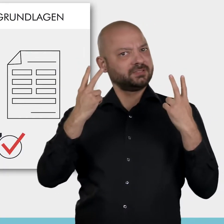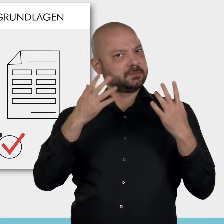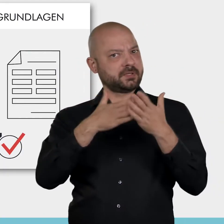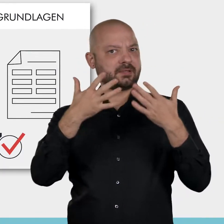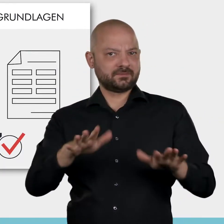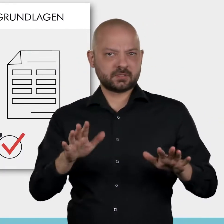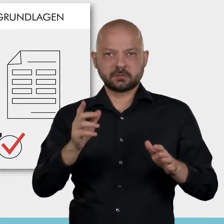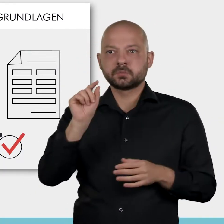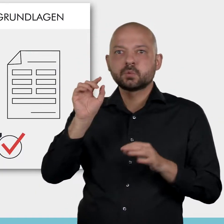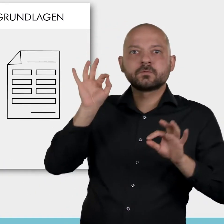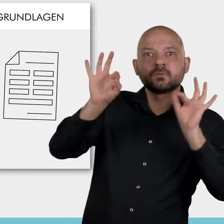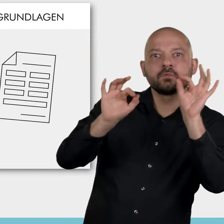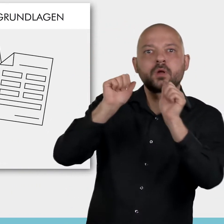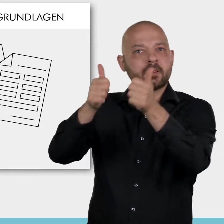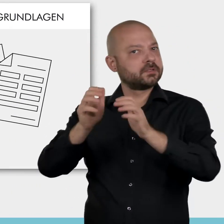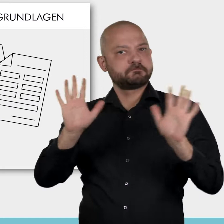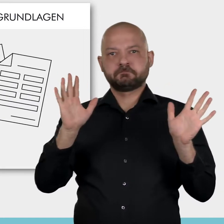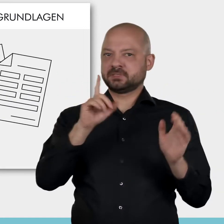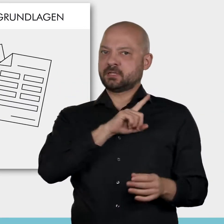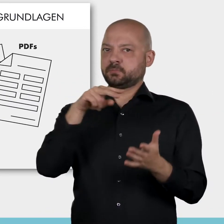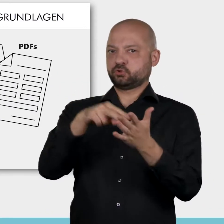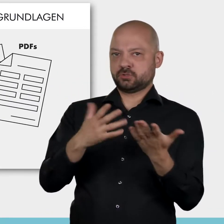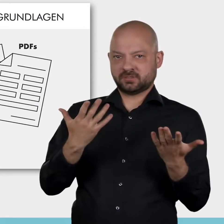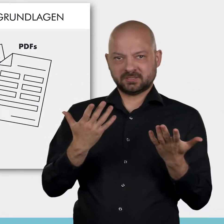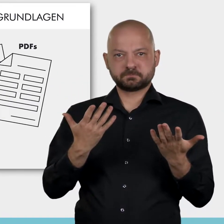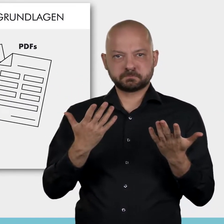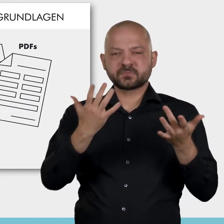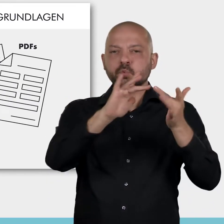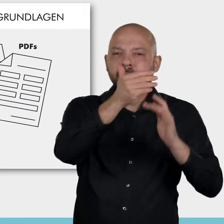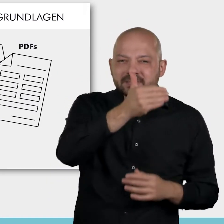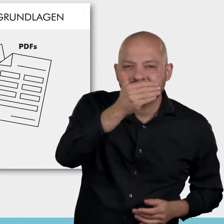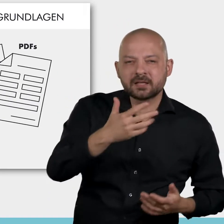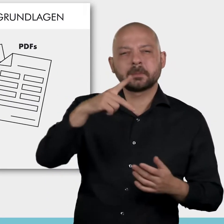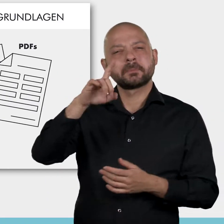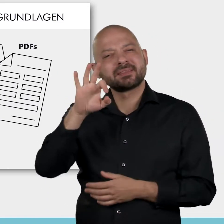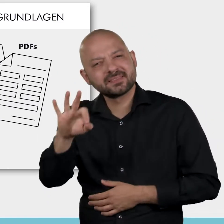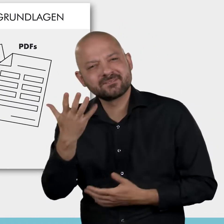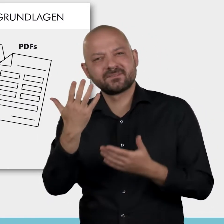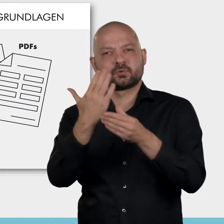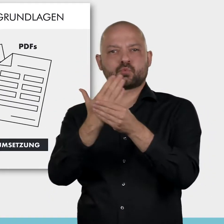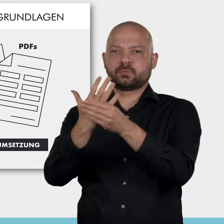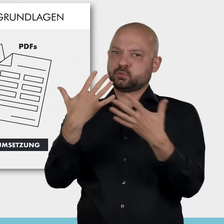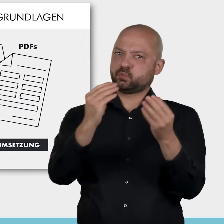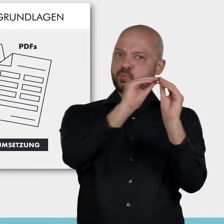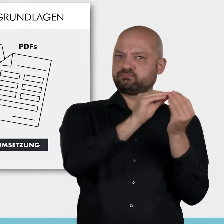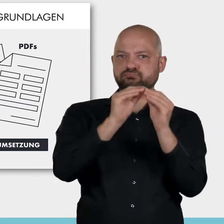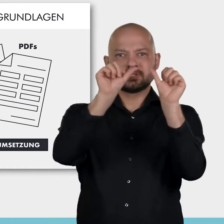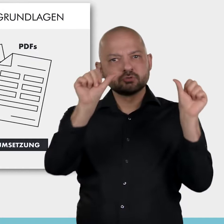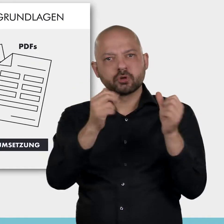Konkret heißt das unter anderem, dass Webseiten und PDF-Dokumente so konzipiert, gestaltet und technisch umgesetzt sind,